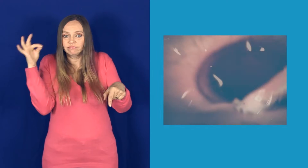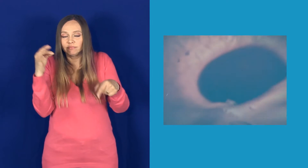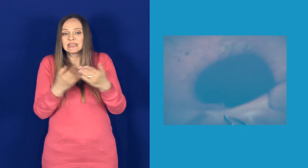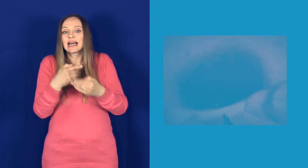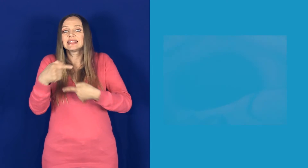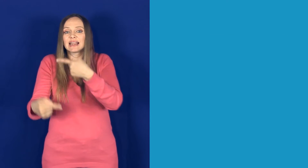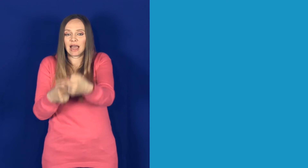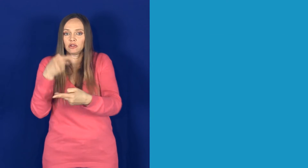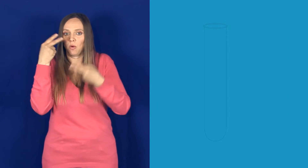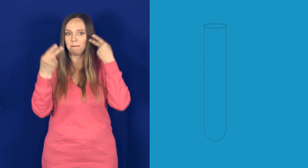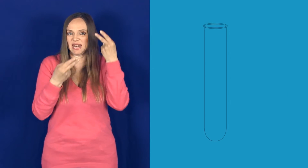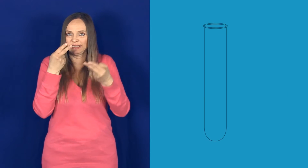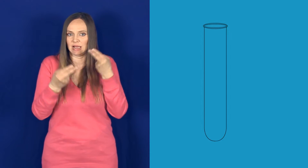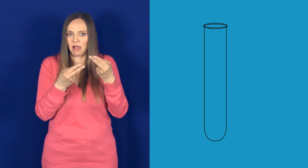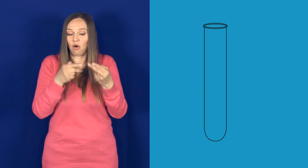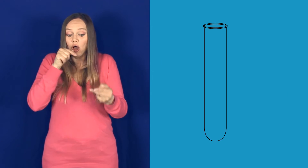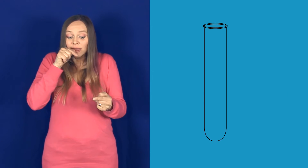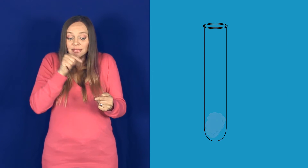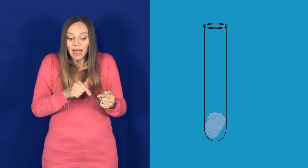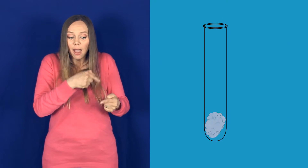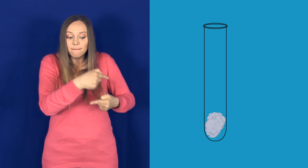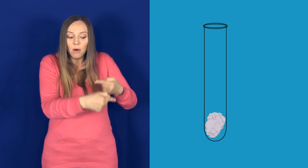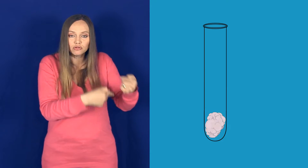Ta postopek se imenuje biopsija.